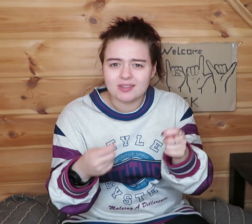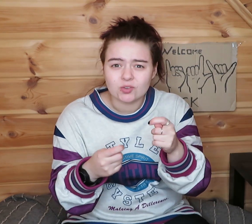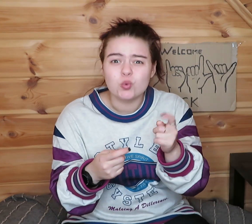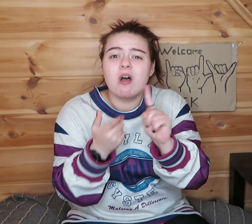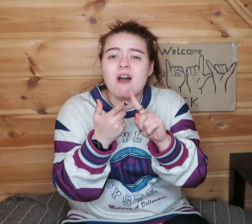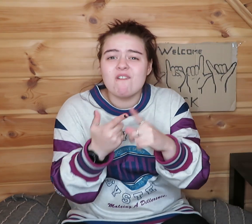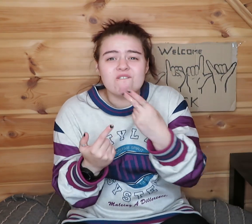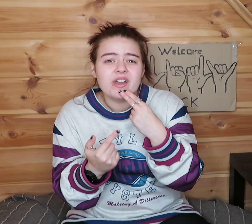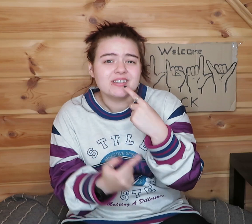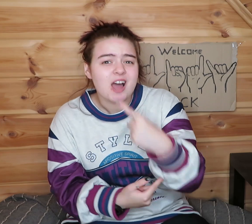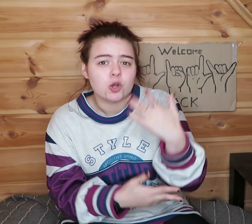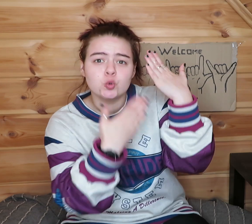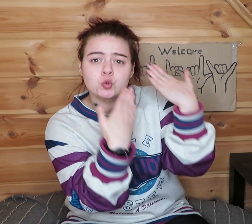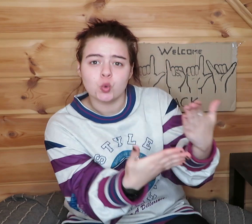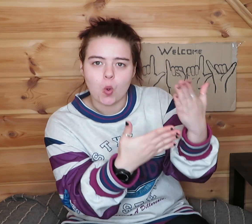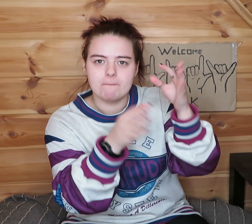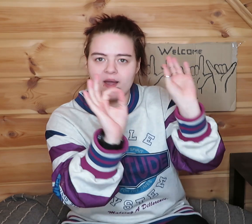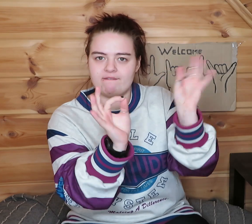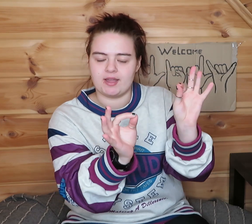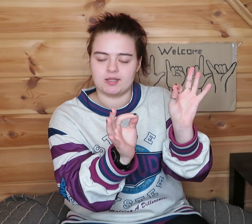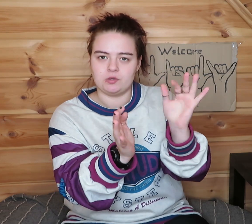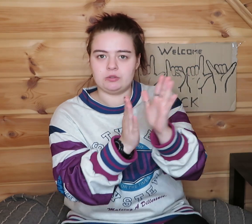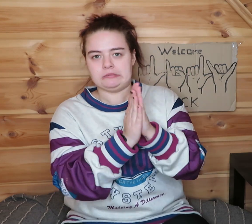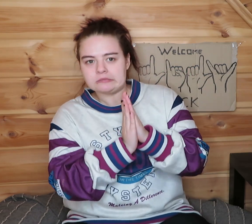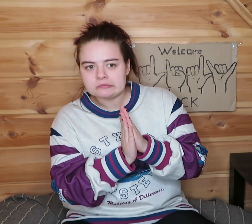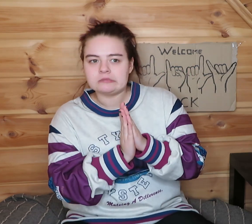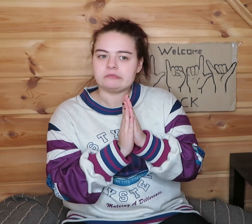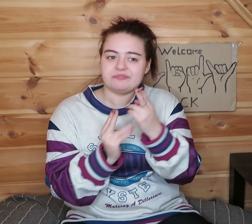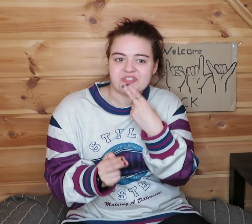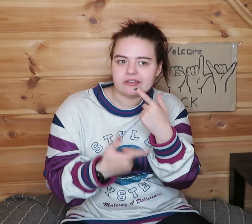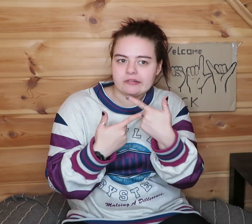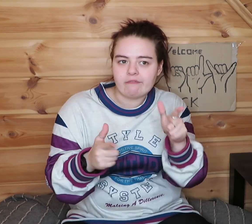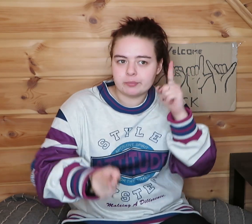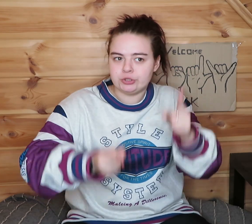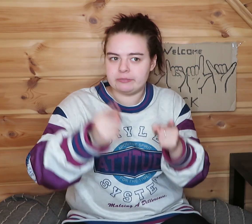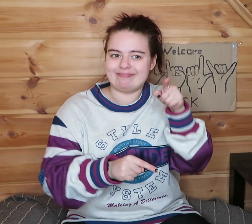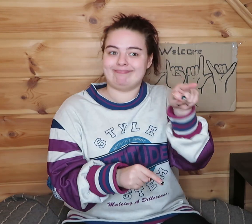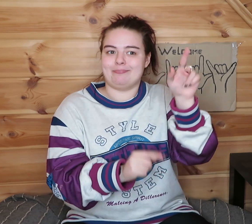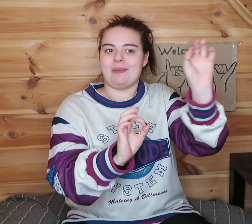Und wer darf sagen so ist er/sie perfekt?! Wer darf bestimmen?!